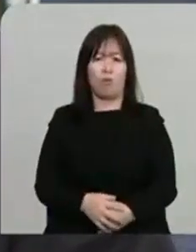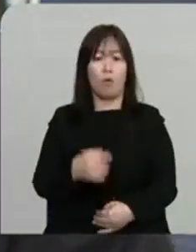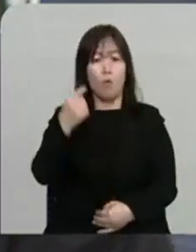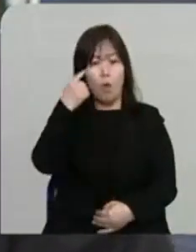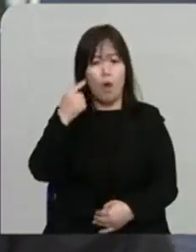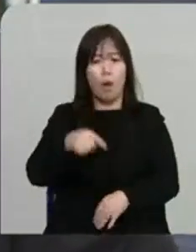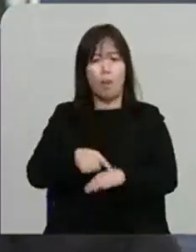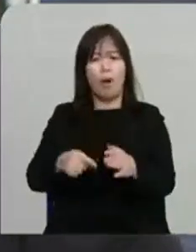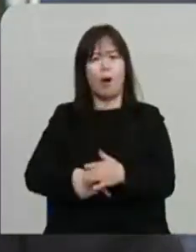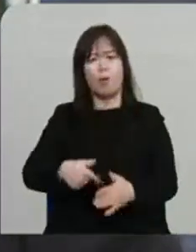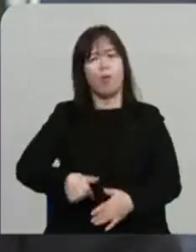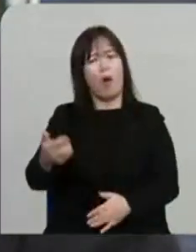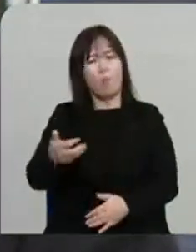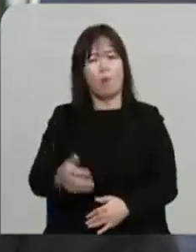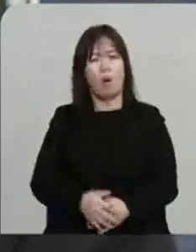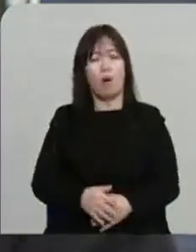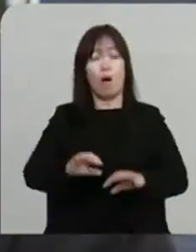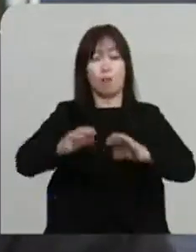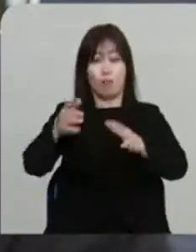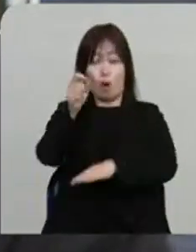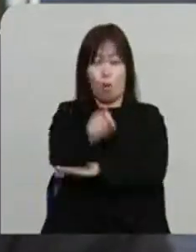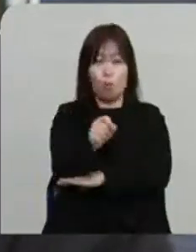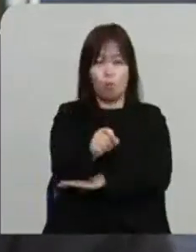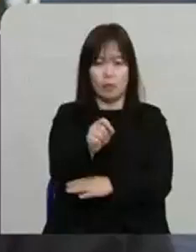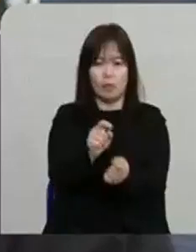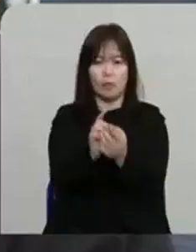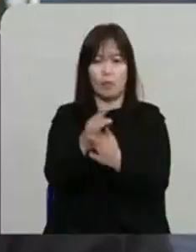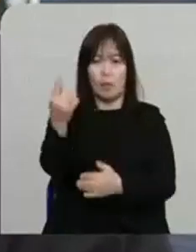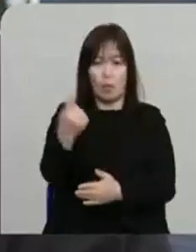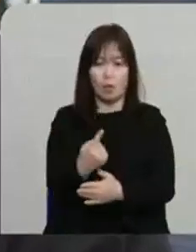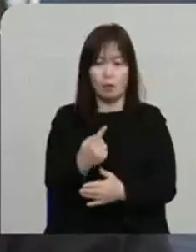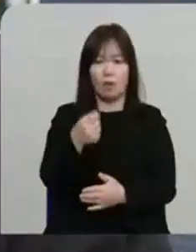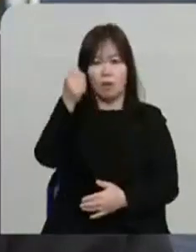아파요. 국가 공무원이 나서서 2차 가해를 하는 것밖에 안 돼요 지금